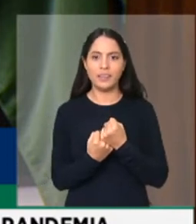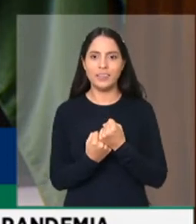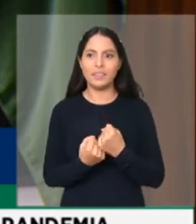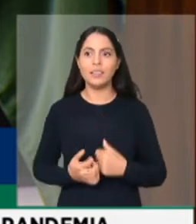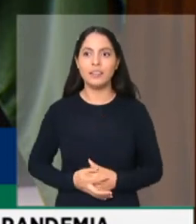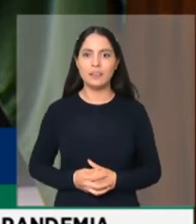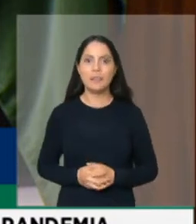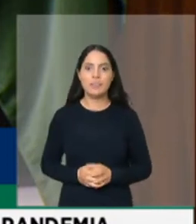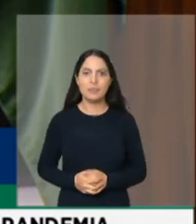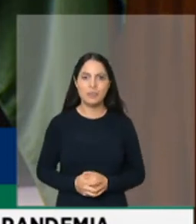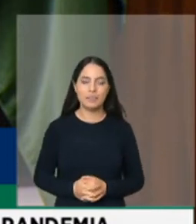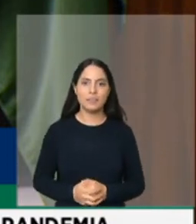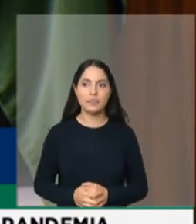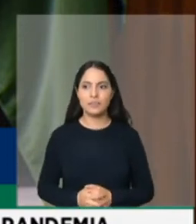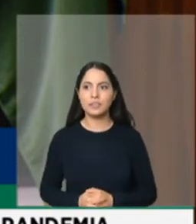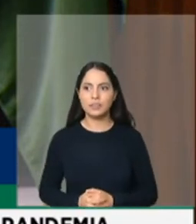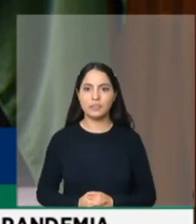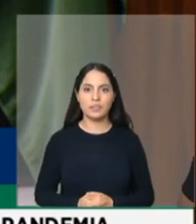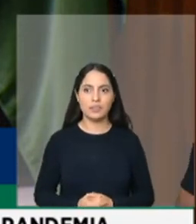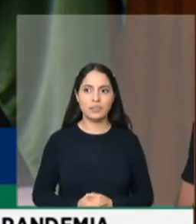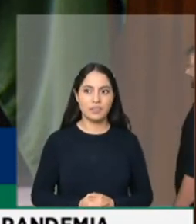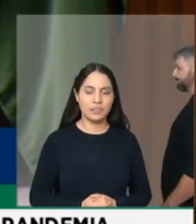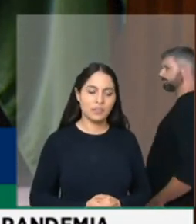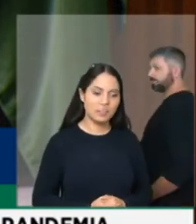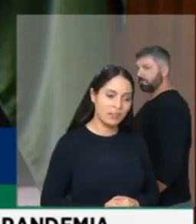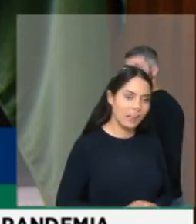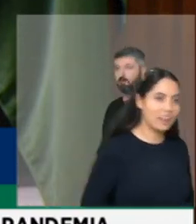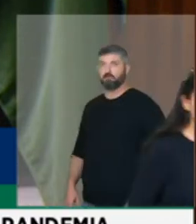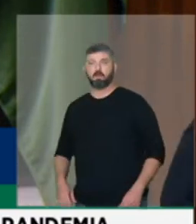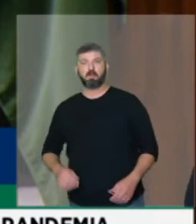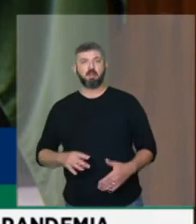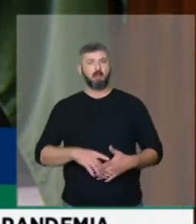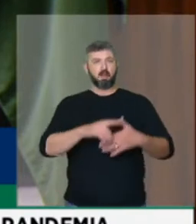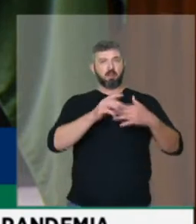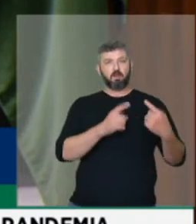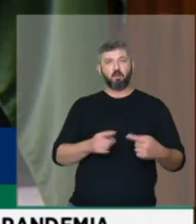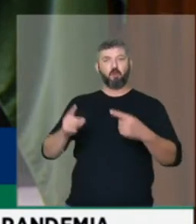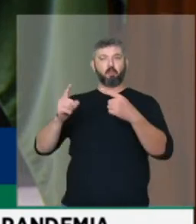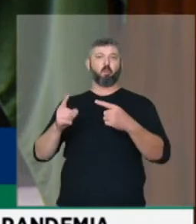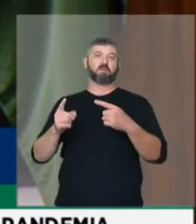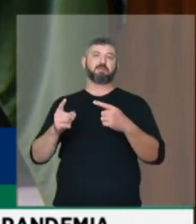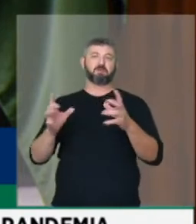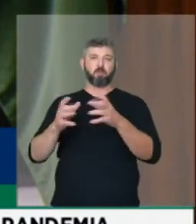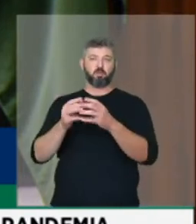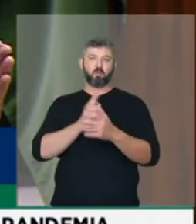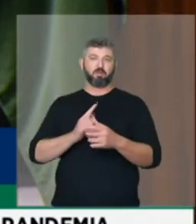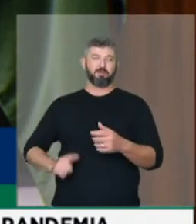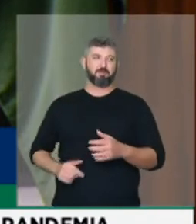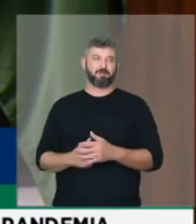ENCARGO, NESSA MISSÃO ALIÁS NESSA BRILHANTE MISSÃO DE LIDERANÇA DA OPOSIÇÃO QUE EU TENHO ABSOLUTA CONVICÇÃO QUE VOCÊ FARÁCOM A GRANDE MAESTRIA QUE TAMBÉM O FEZ NA